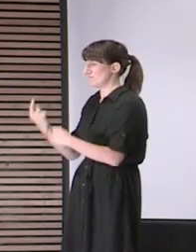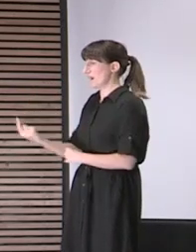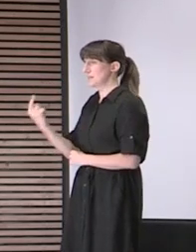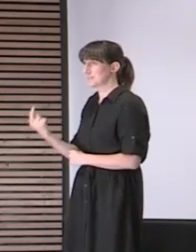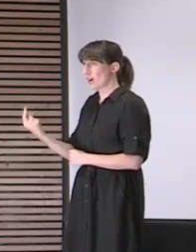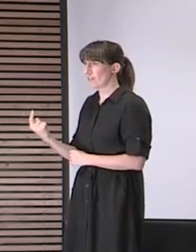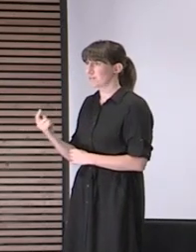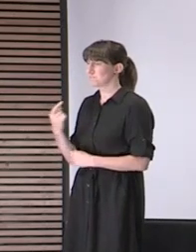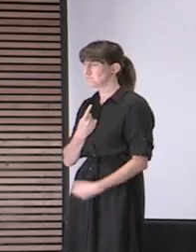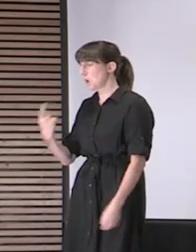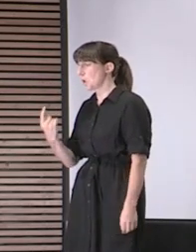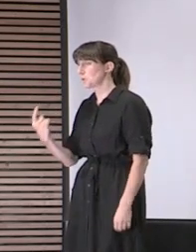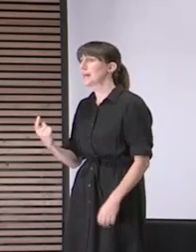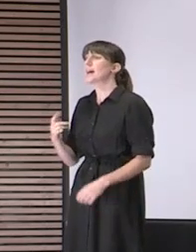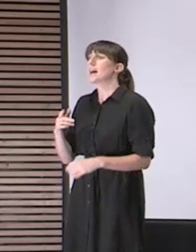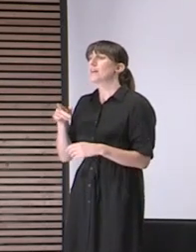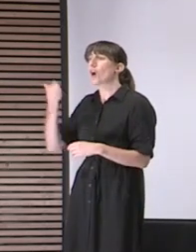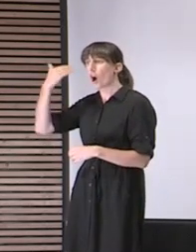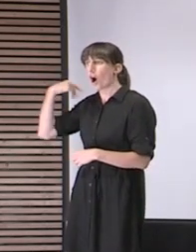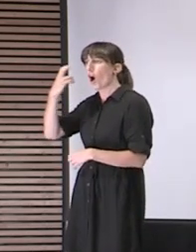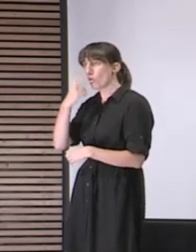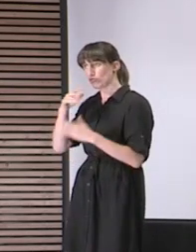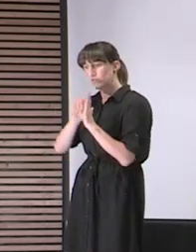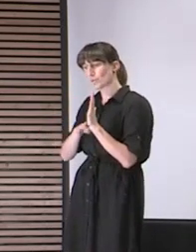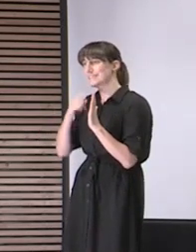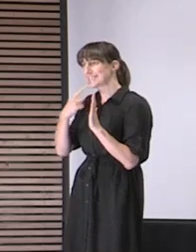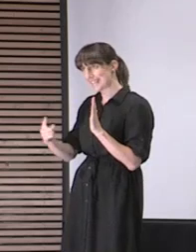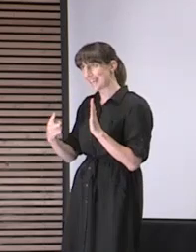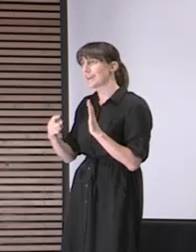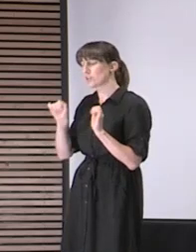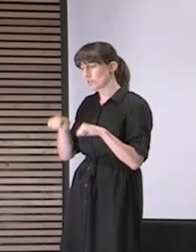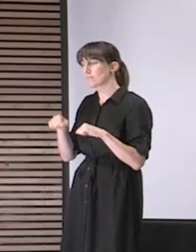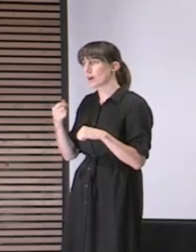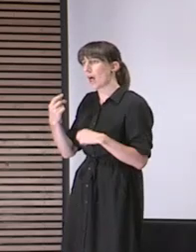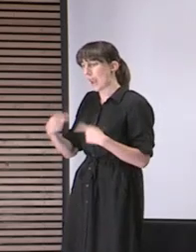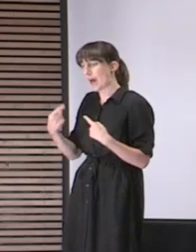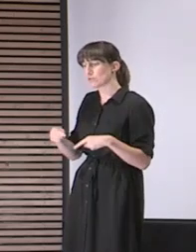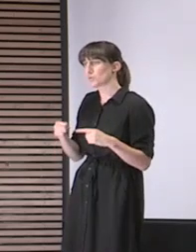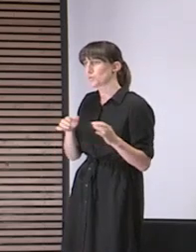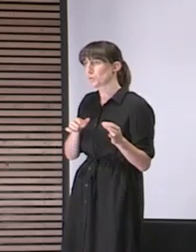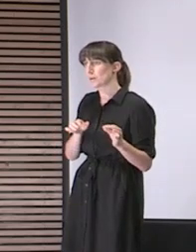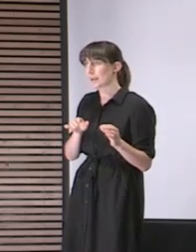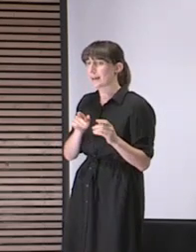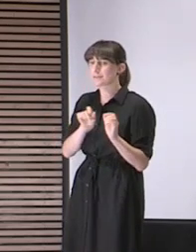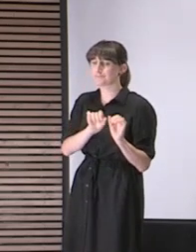lo permite cuando una de las personas vive sola. ¿Ha habido